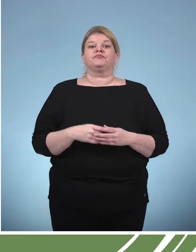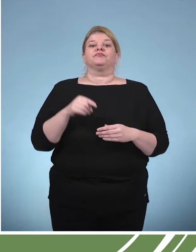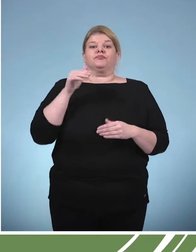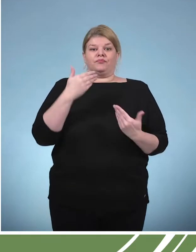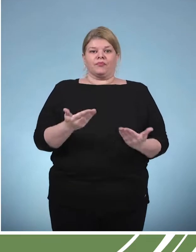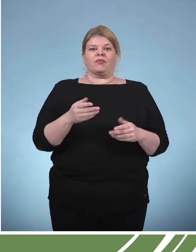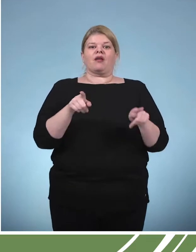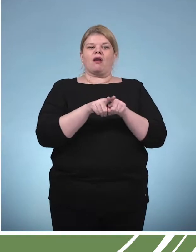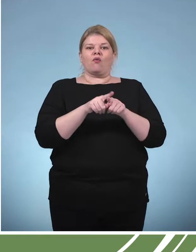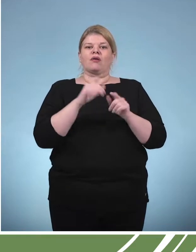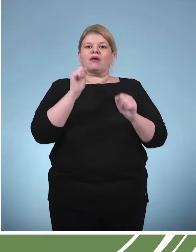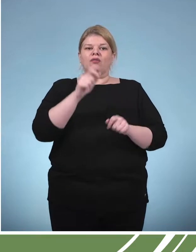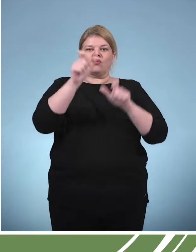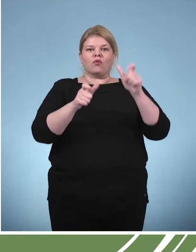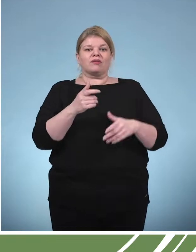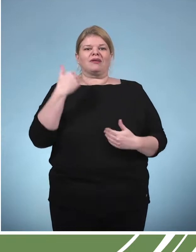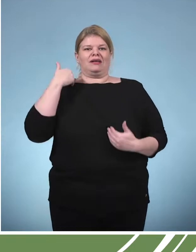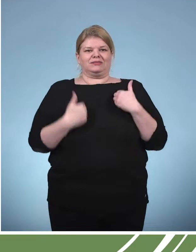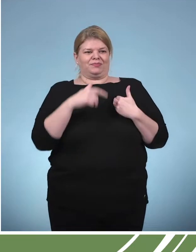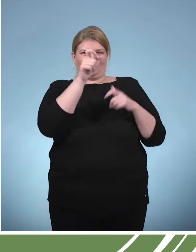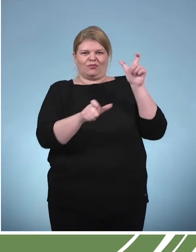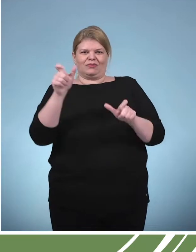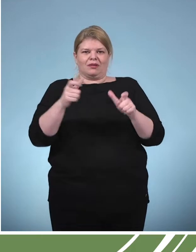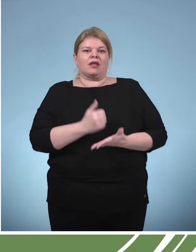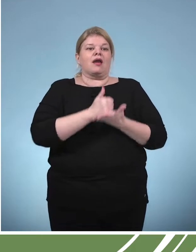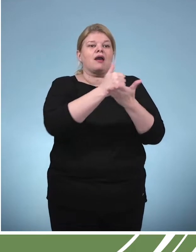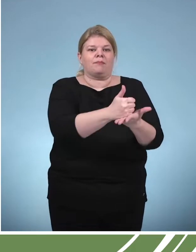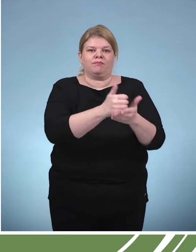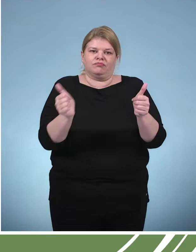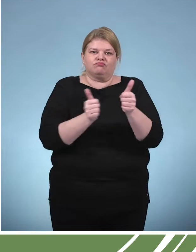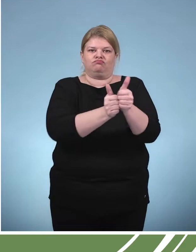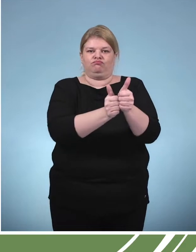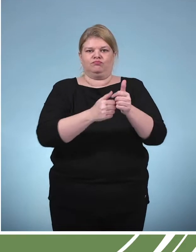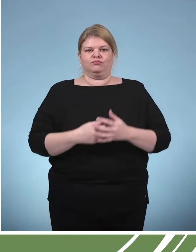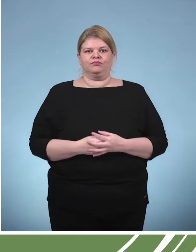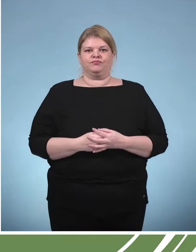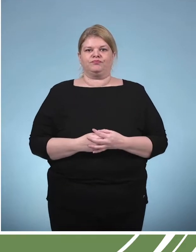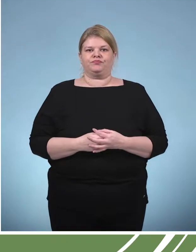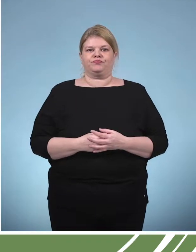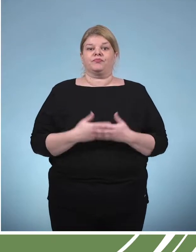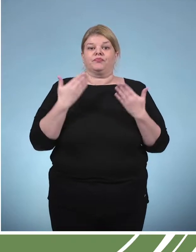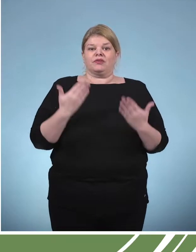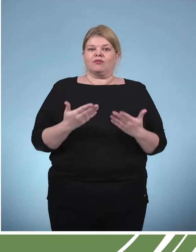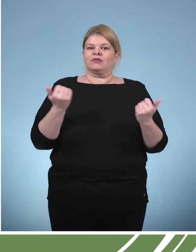für Menschen mit eingeschränkter Handmobilität hilfreich sein. Mehr über diese Methode von unserer Trainerin Chrissi.